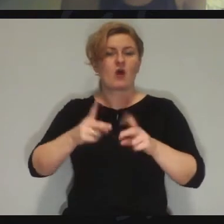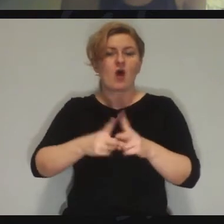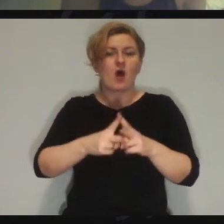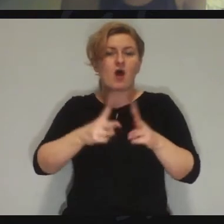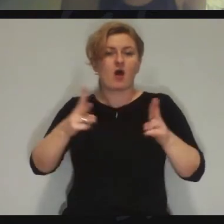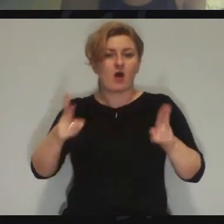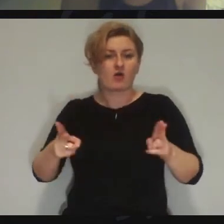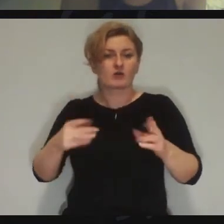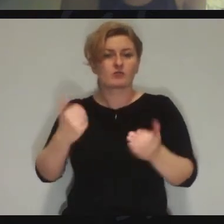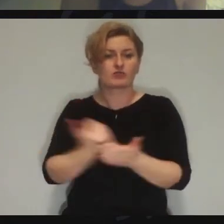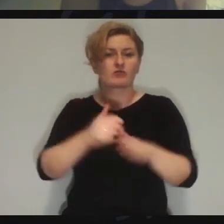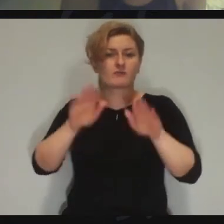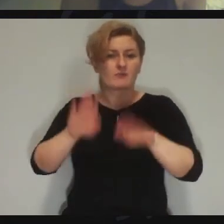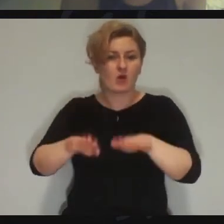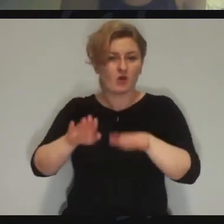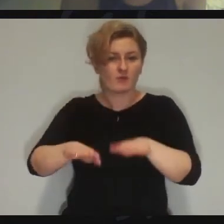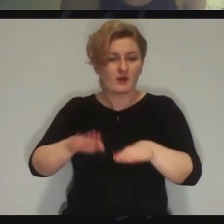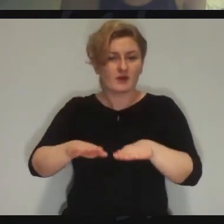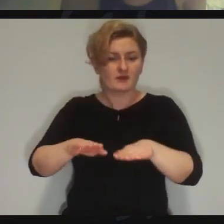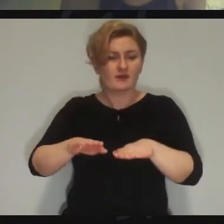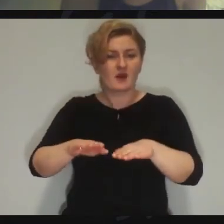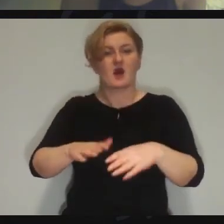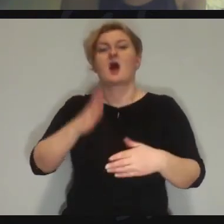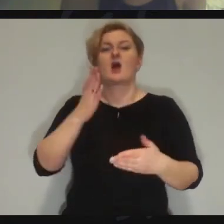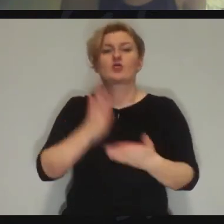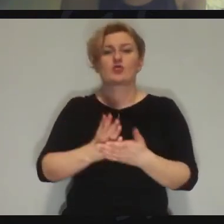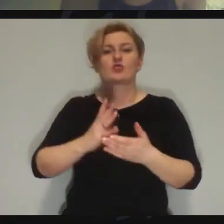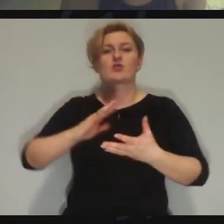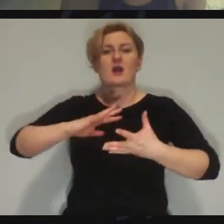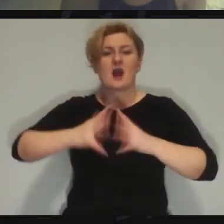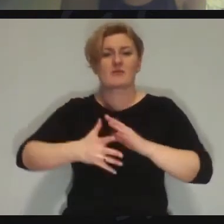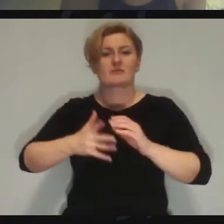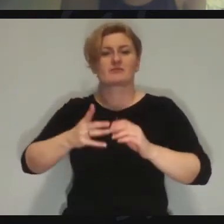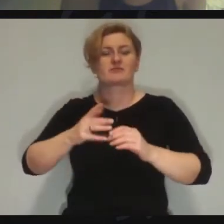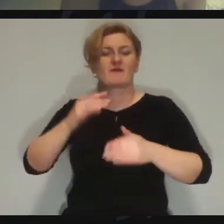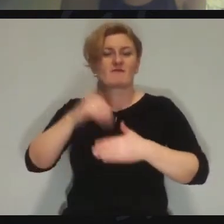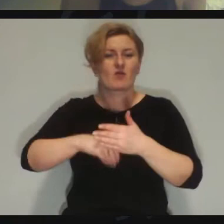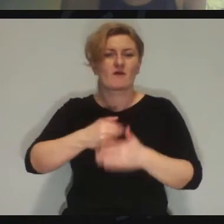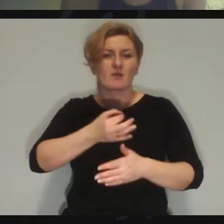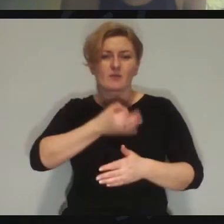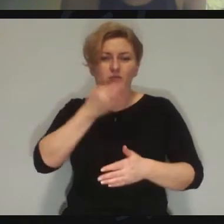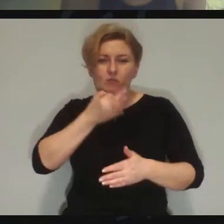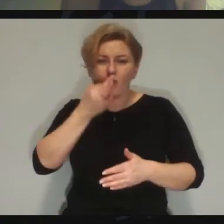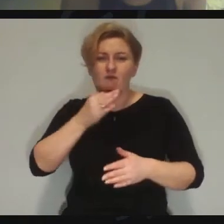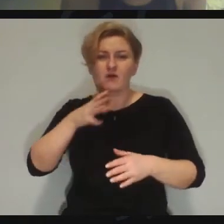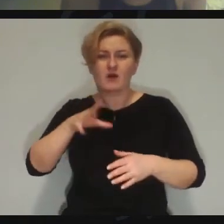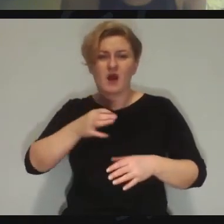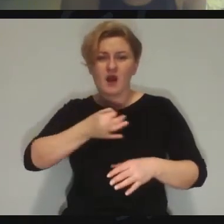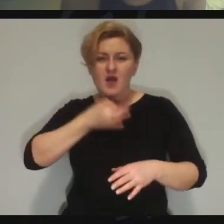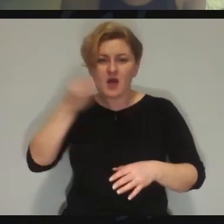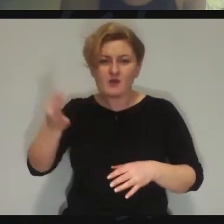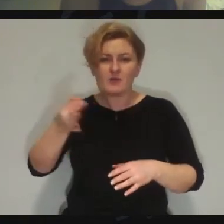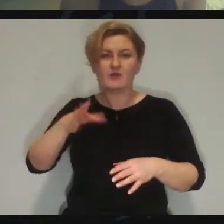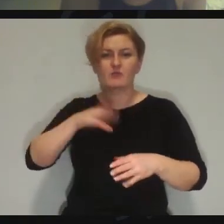a gdy już się resocjalizują, mogą prosić sąd o umorzenie.